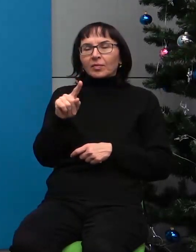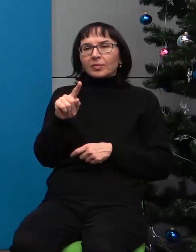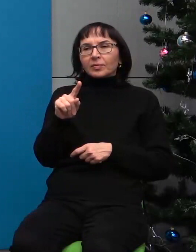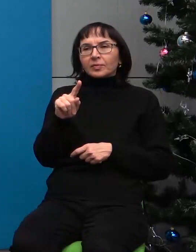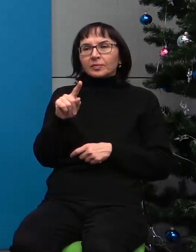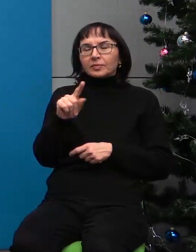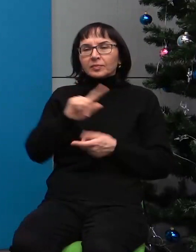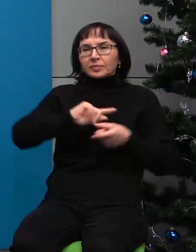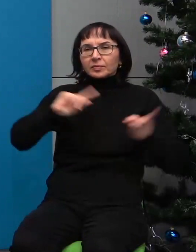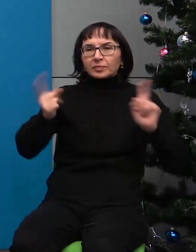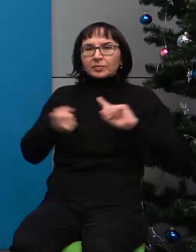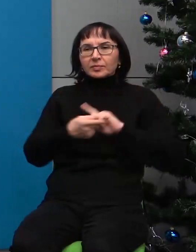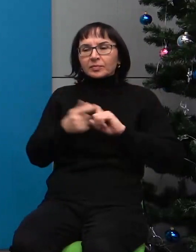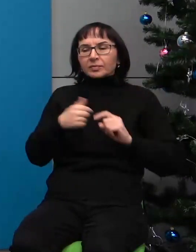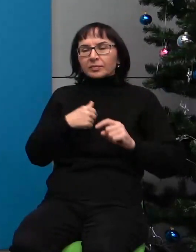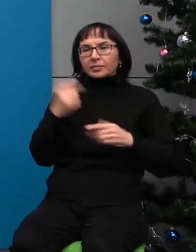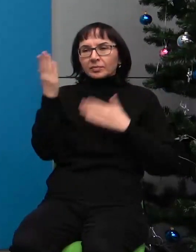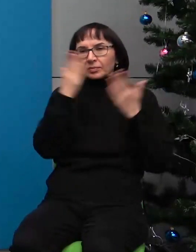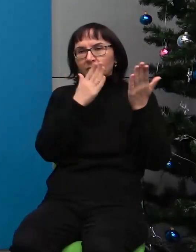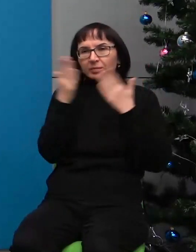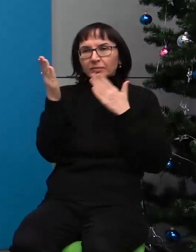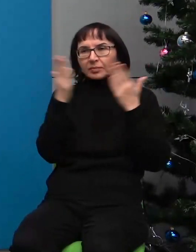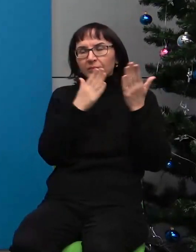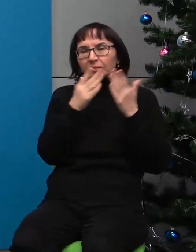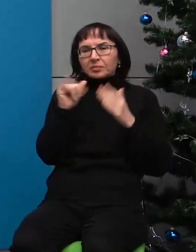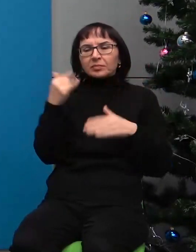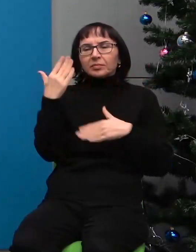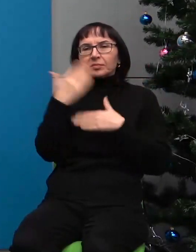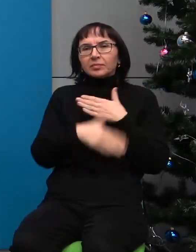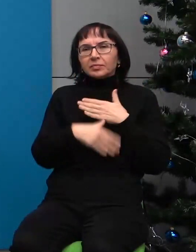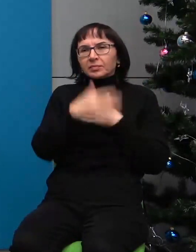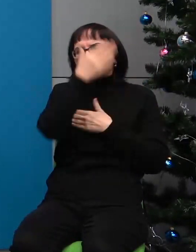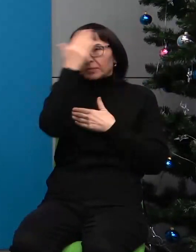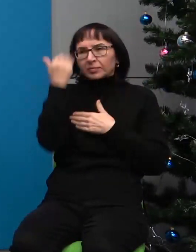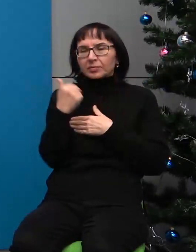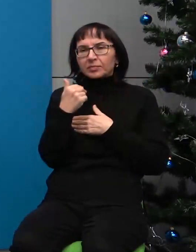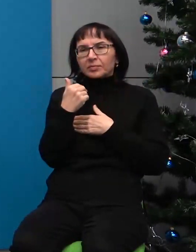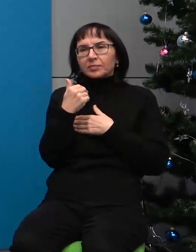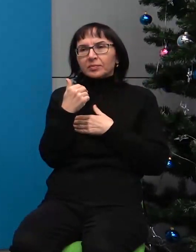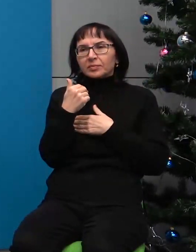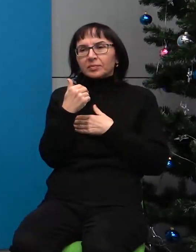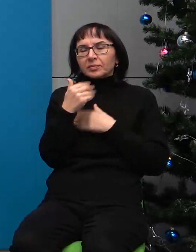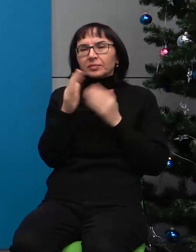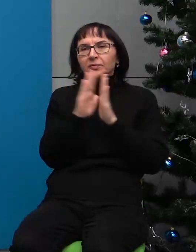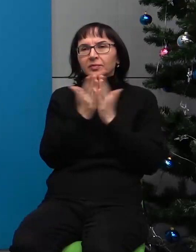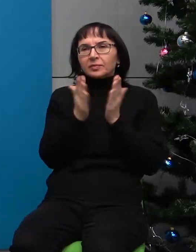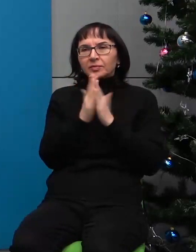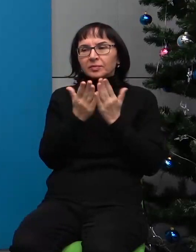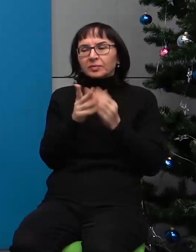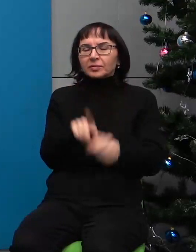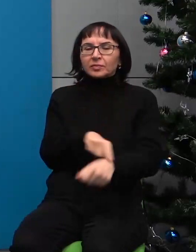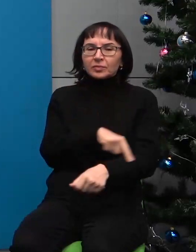że jak ja to czytałem, to mówię, jak to się skończy. Sam nie wiedziałem. Także o tym jest ta książka. Przepraszam za długą opowieść,